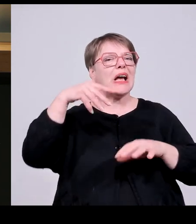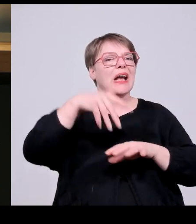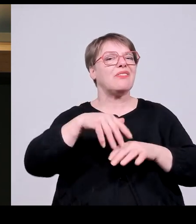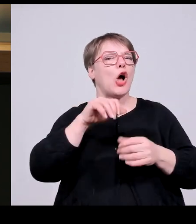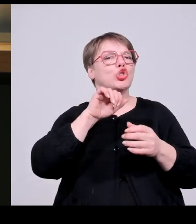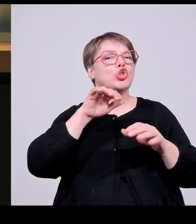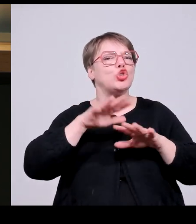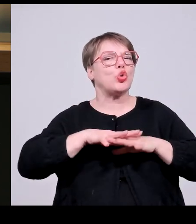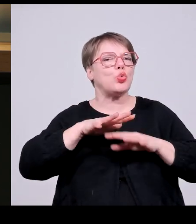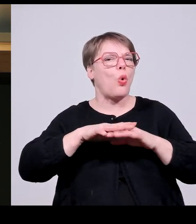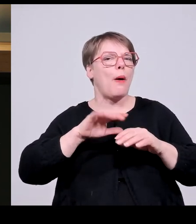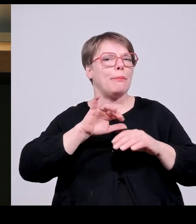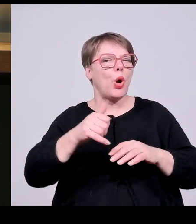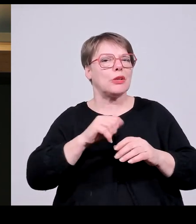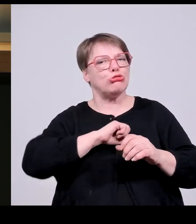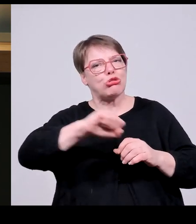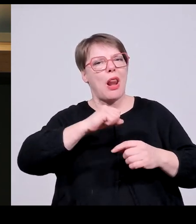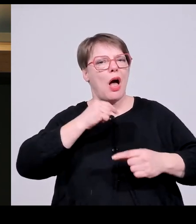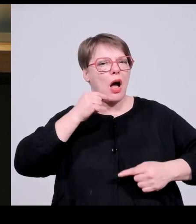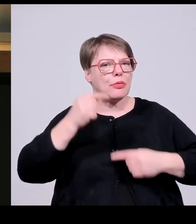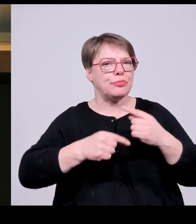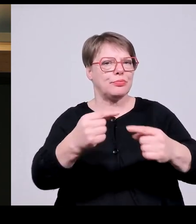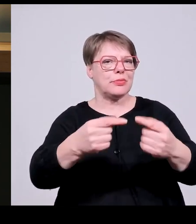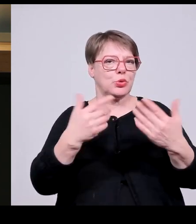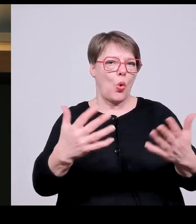dasselbe gilt für die A 100.(Beifall)